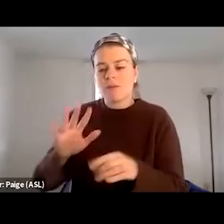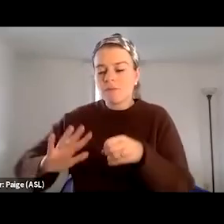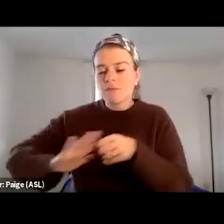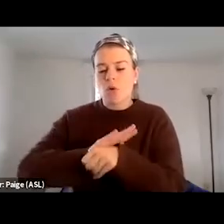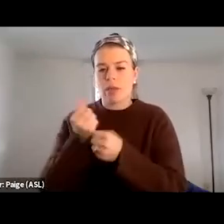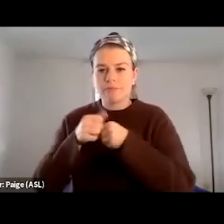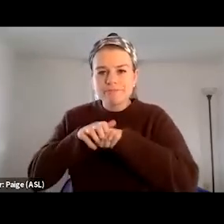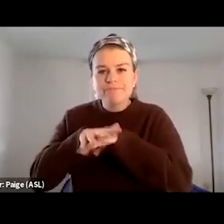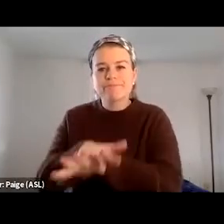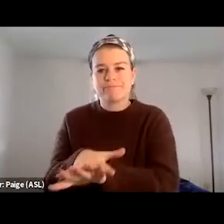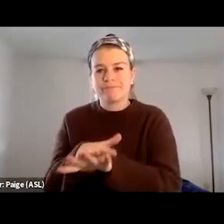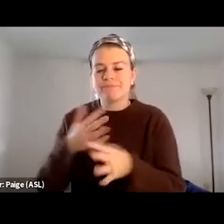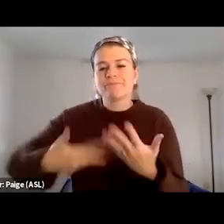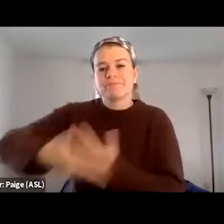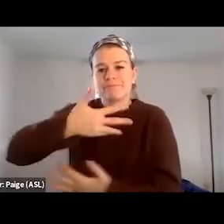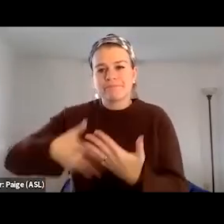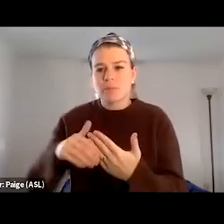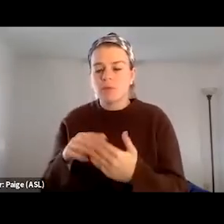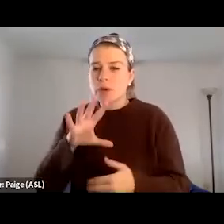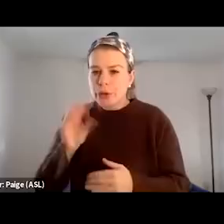como contribuyentes a la sociedad.